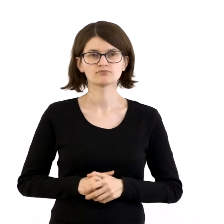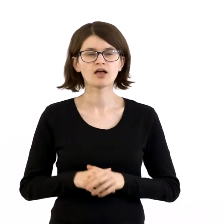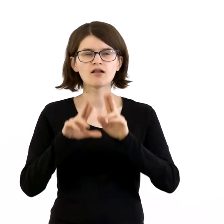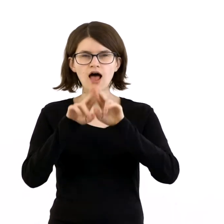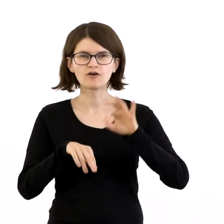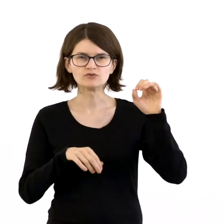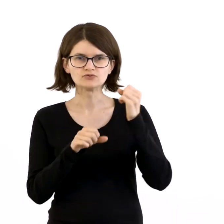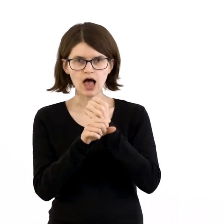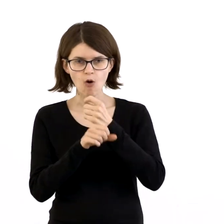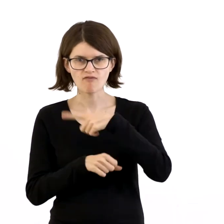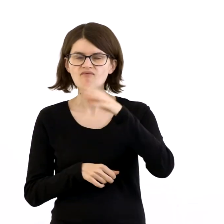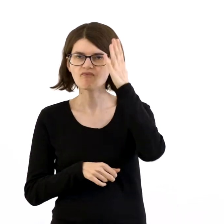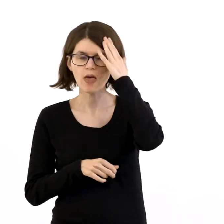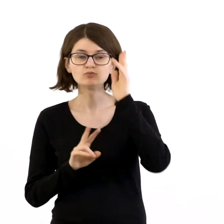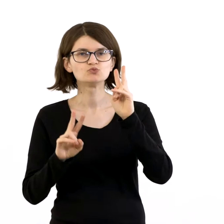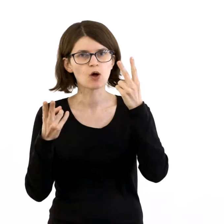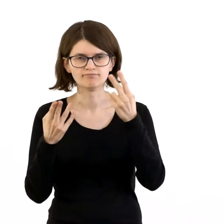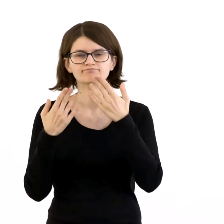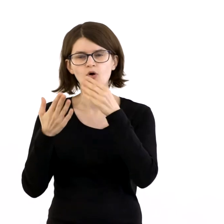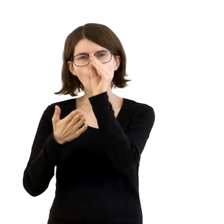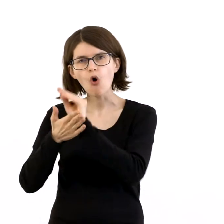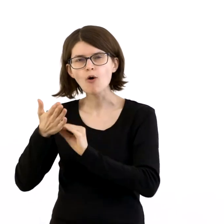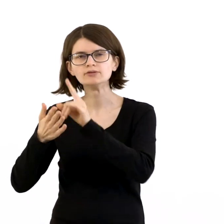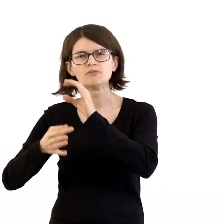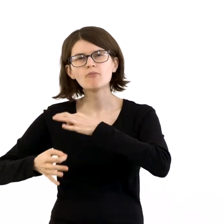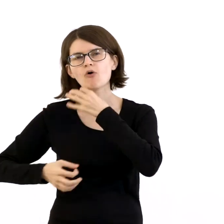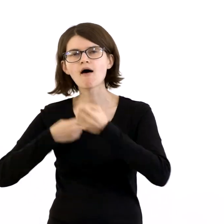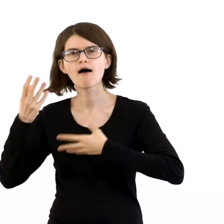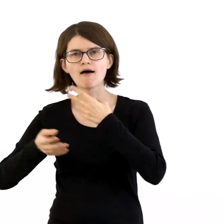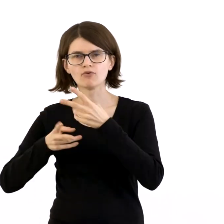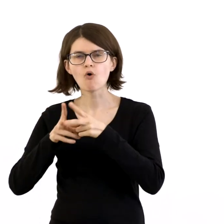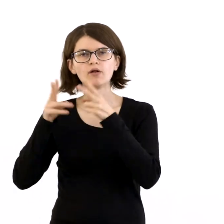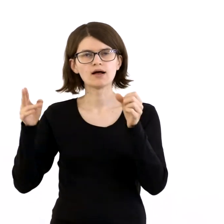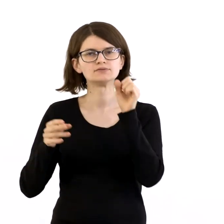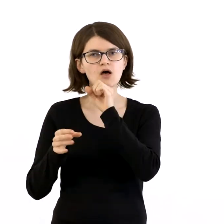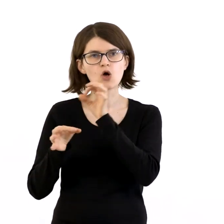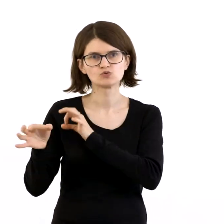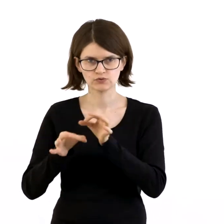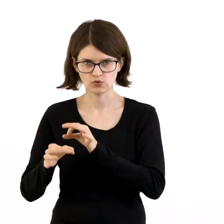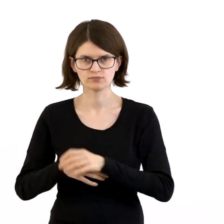a o pozostałych wiemy dzięki przekazom poetów starożytności.